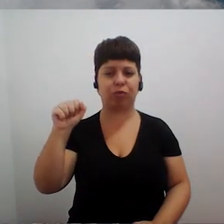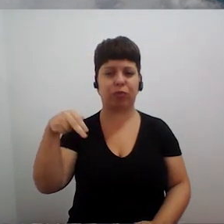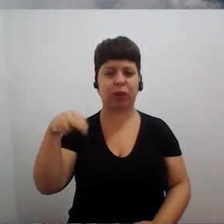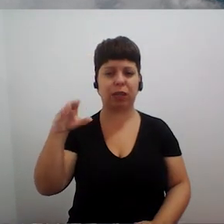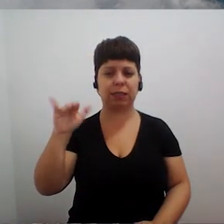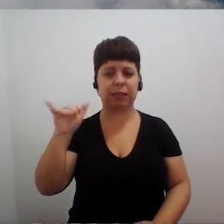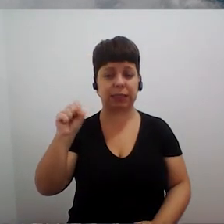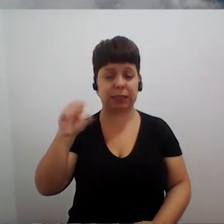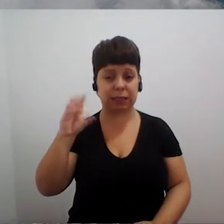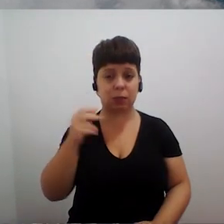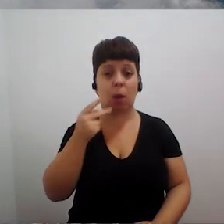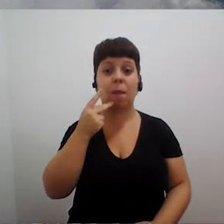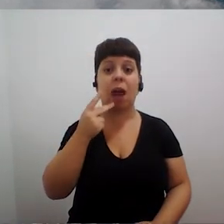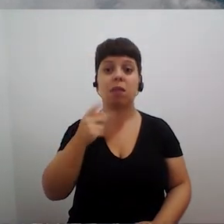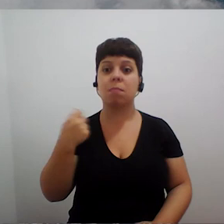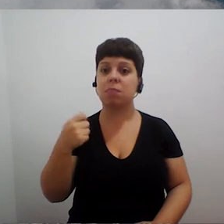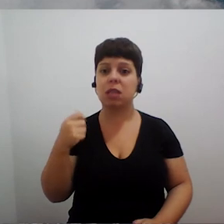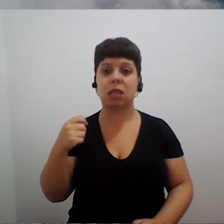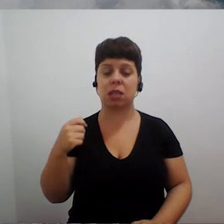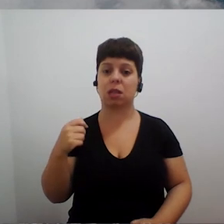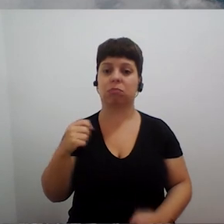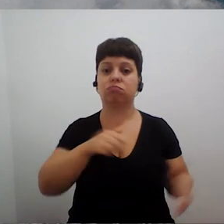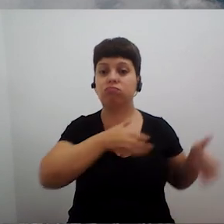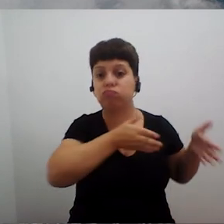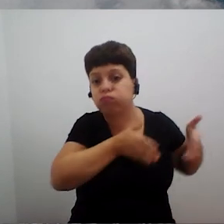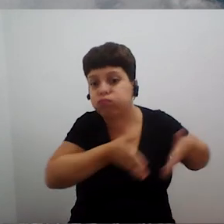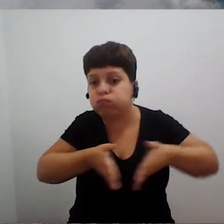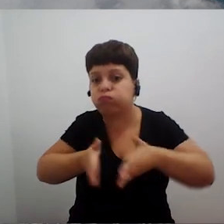de uma conversão Ecológica Global